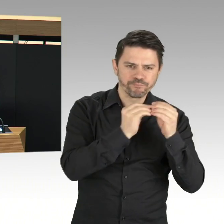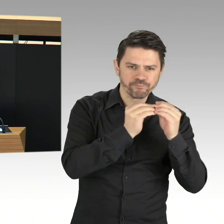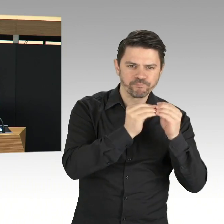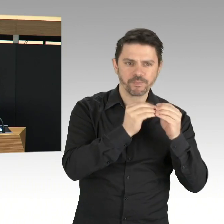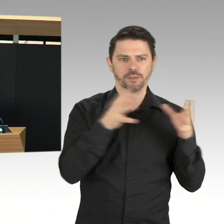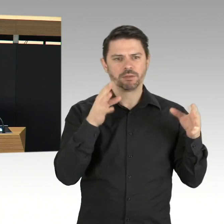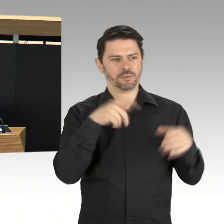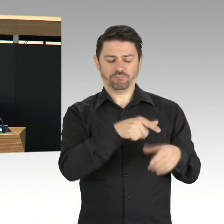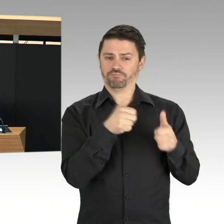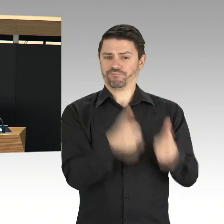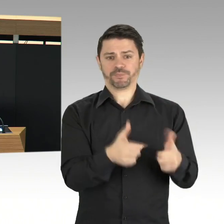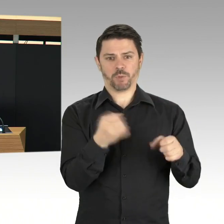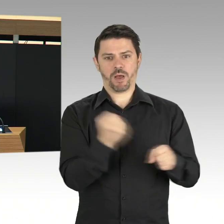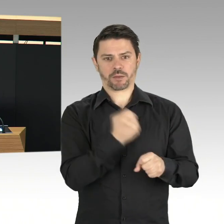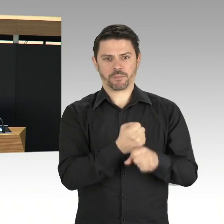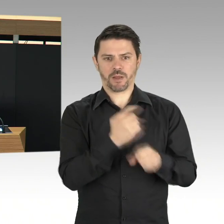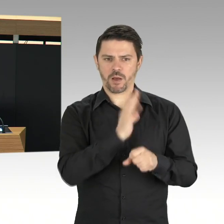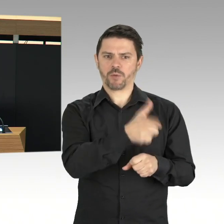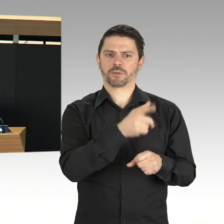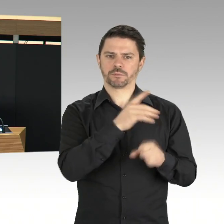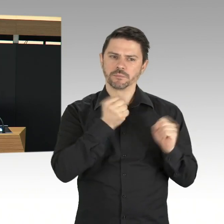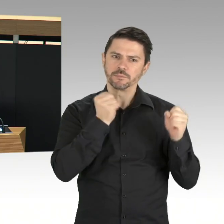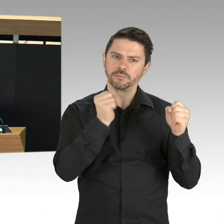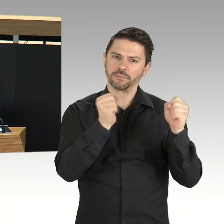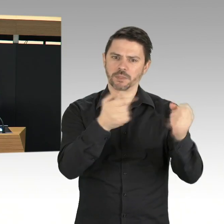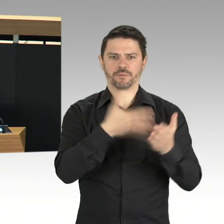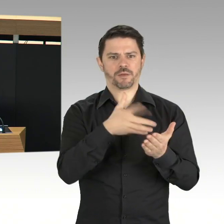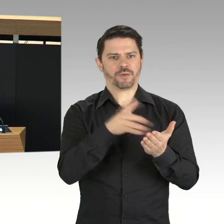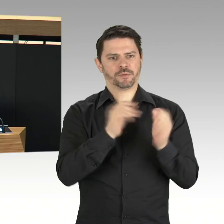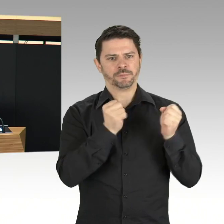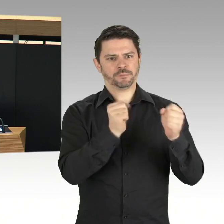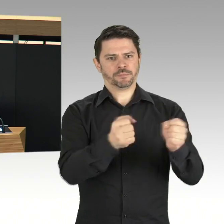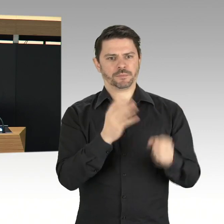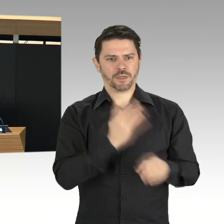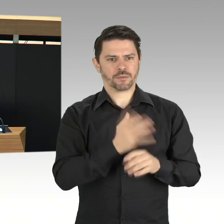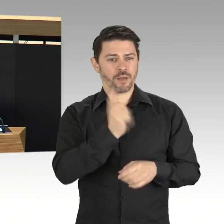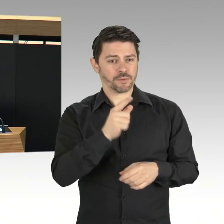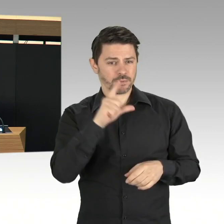Verehrte Abgeordnete, der Ihnen vorliegende Gesetzentwurf ist ohne Frage eine Zäsur in der Berliner Wohnungspolitik.